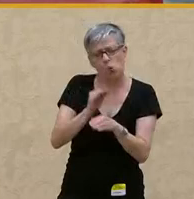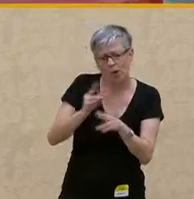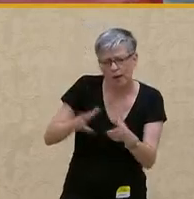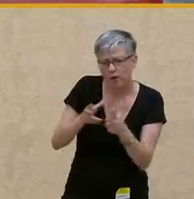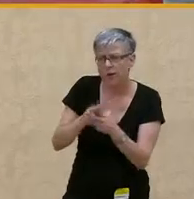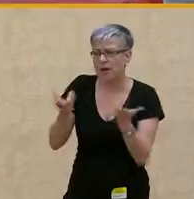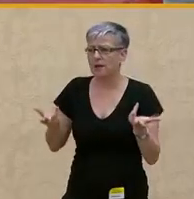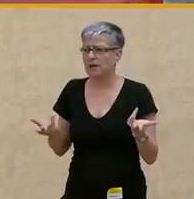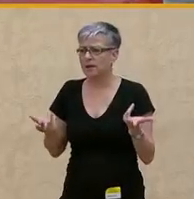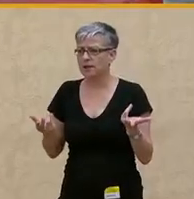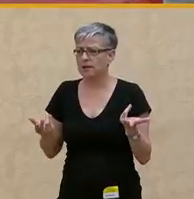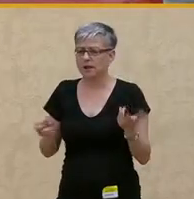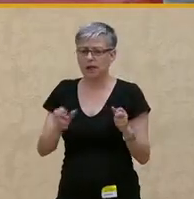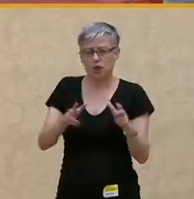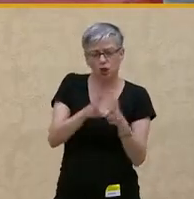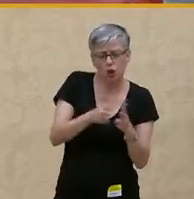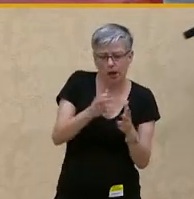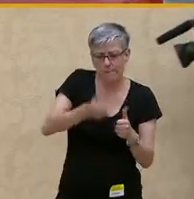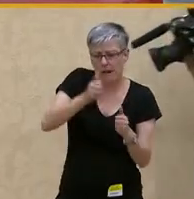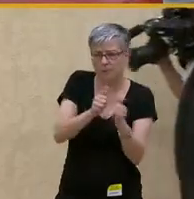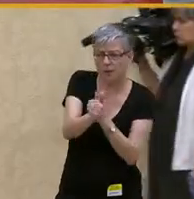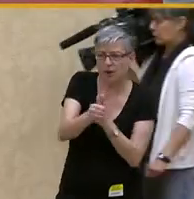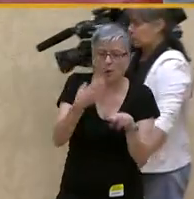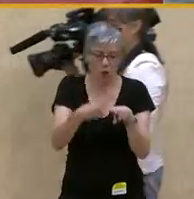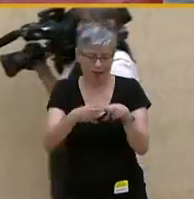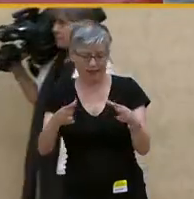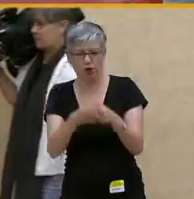si lo social es lo más importante necesitamos políticas sociales. Eso hay que pagarlo Gaes